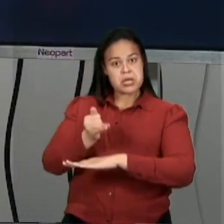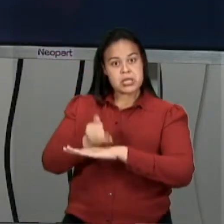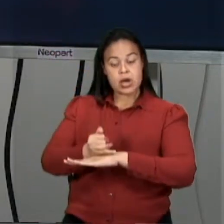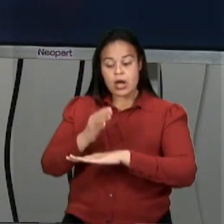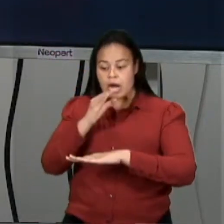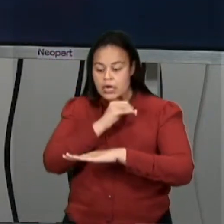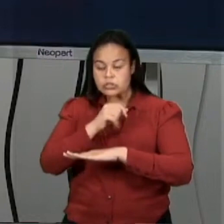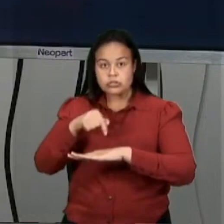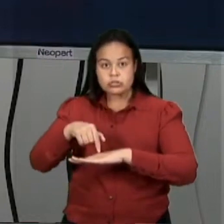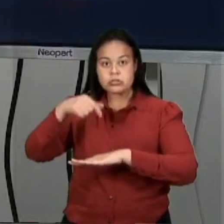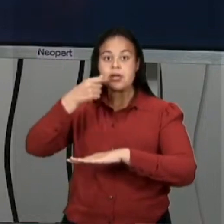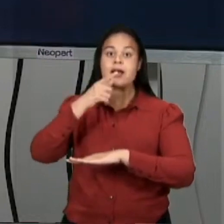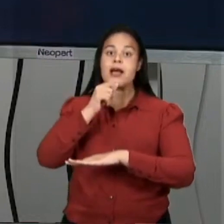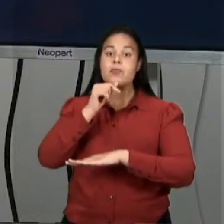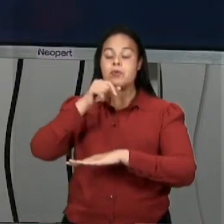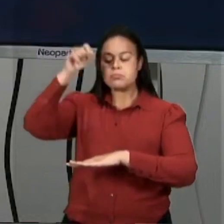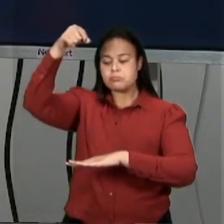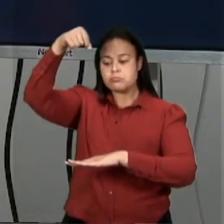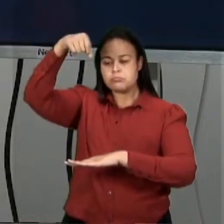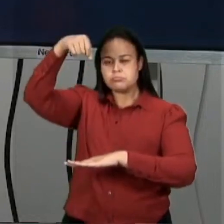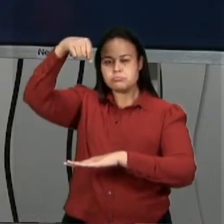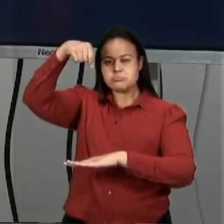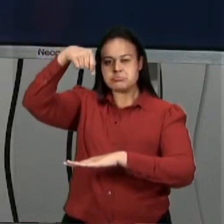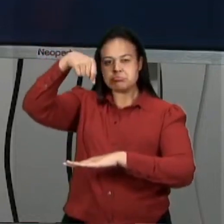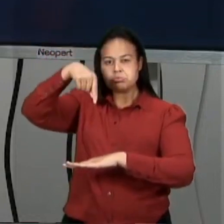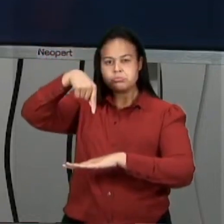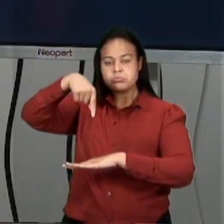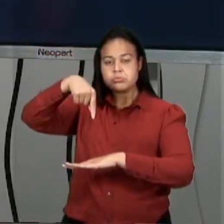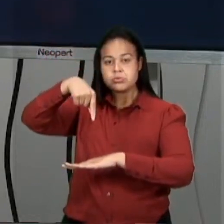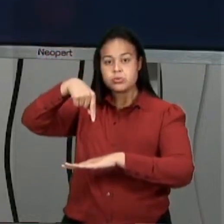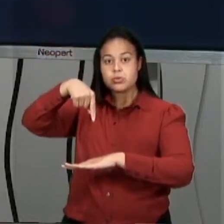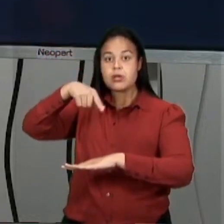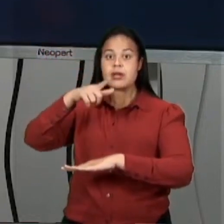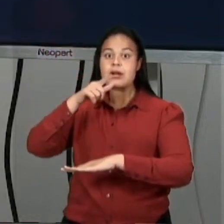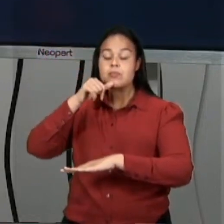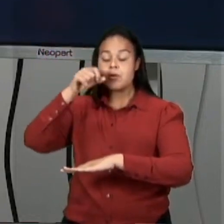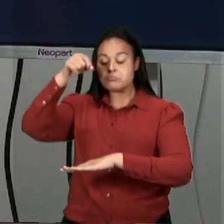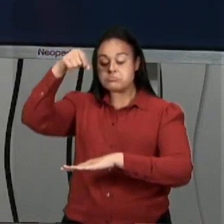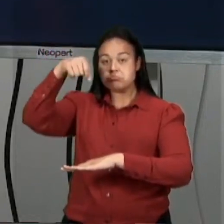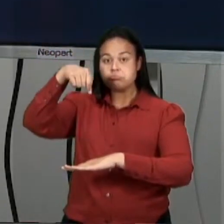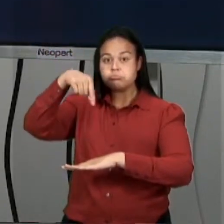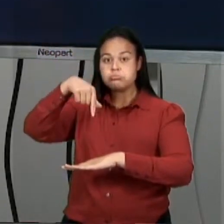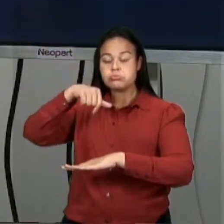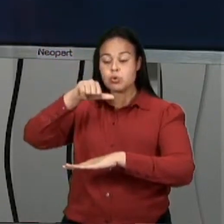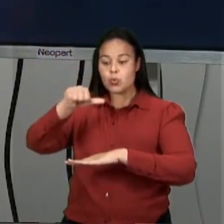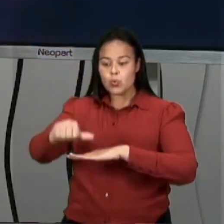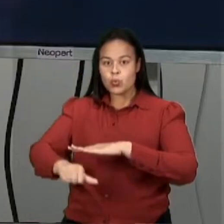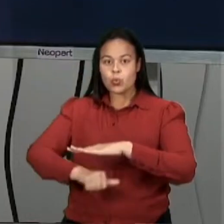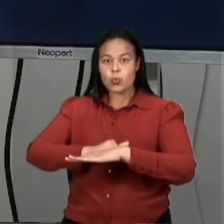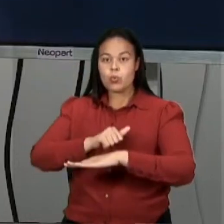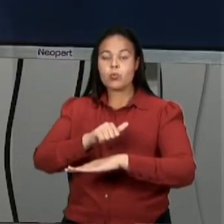rapidamente, ela vai passar fase líquida para a fase gasosa.